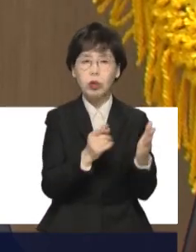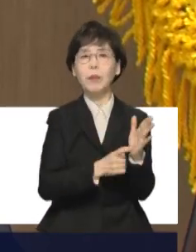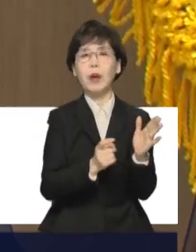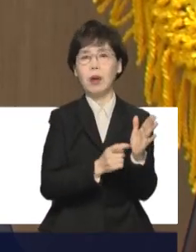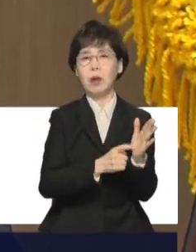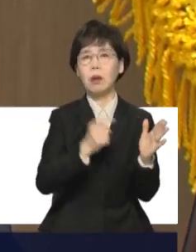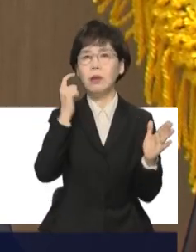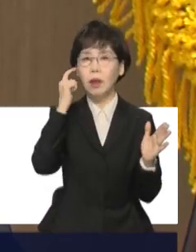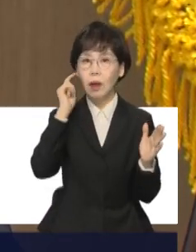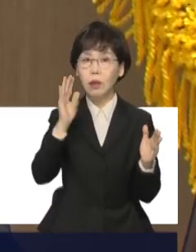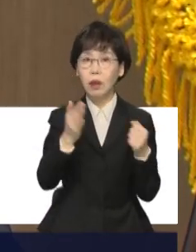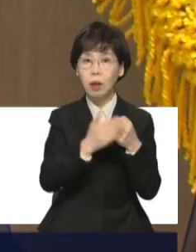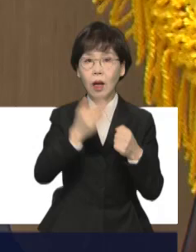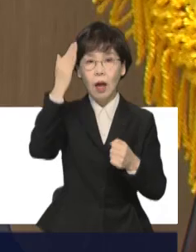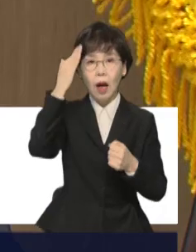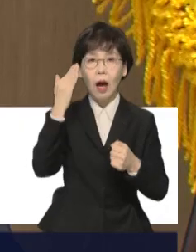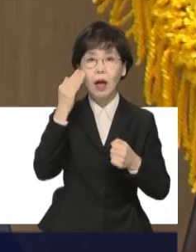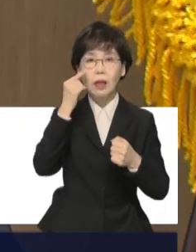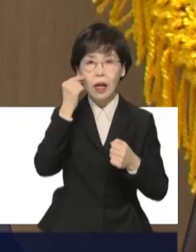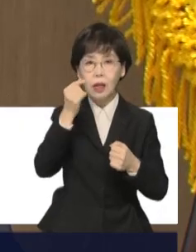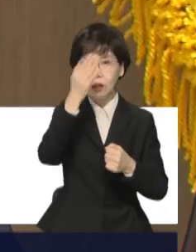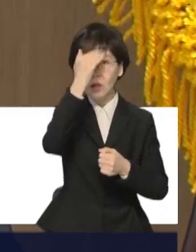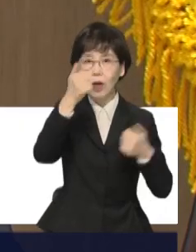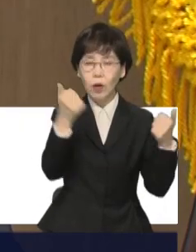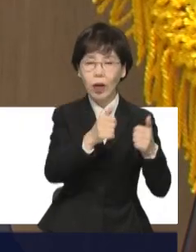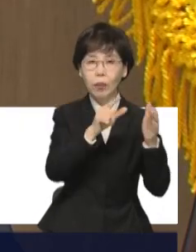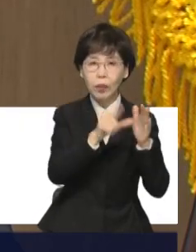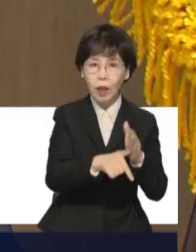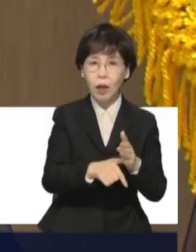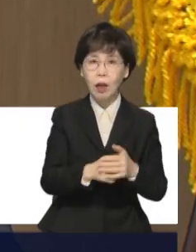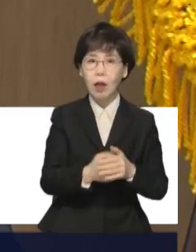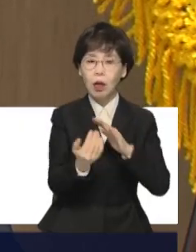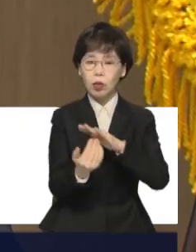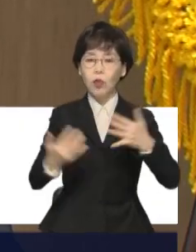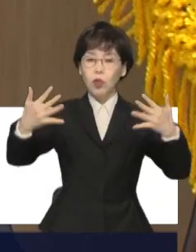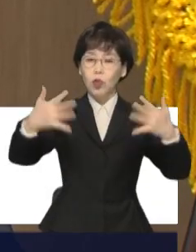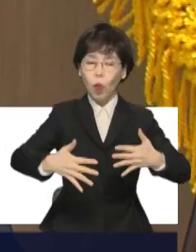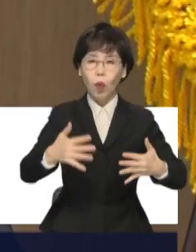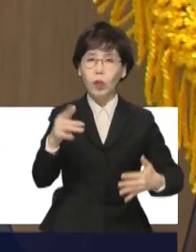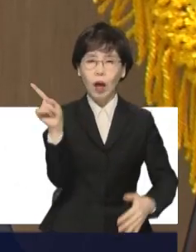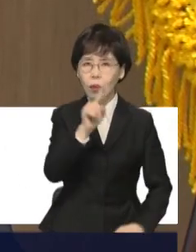한일정상회담에서 전제조건 없이